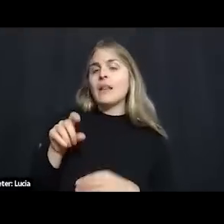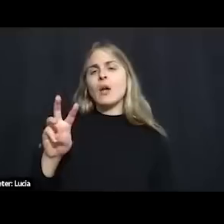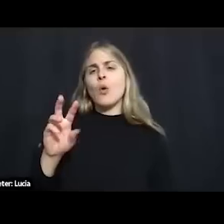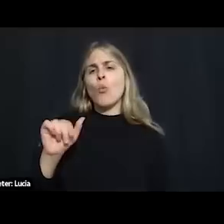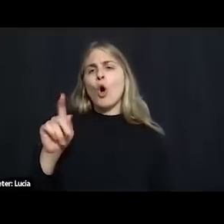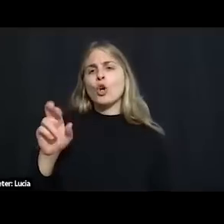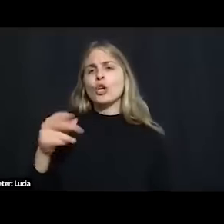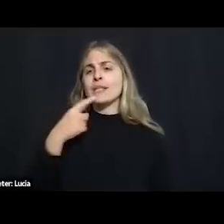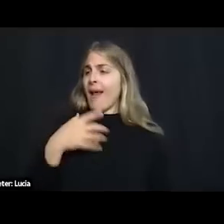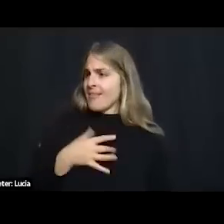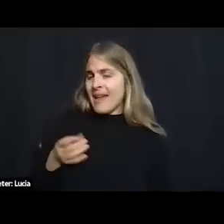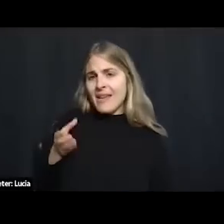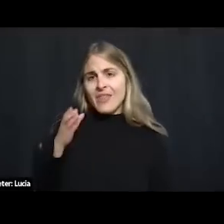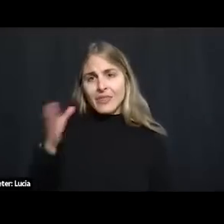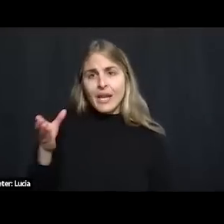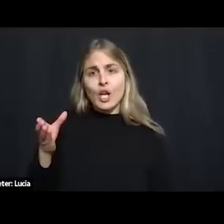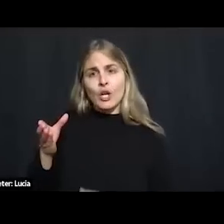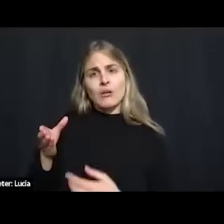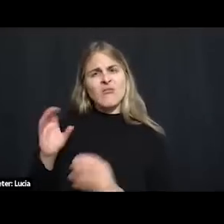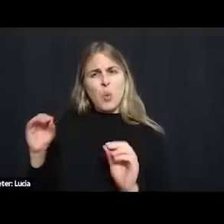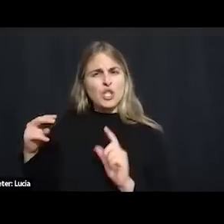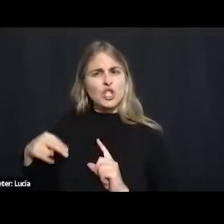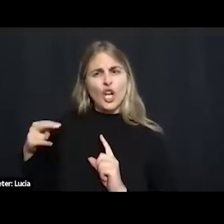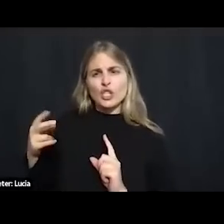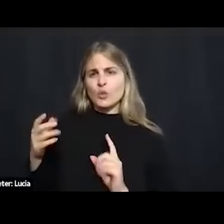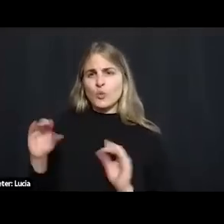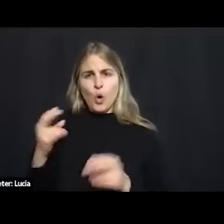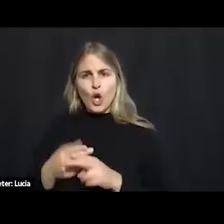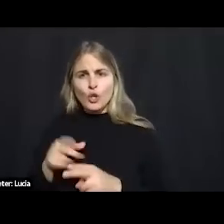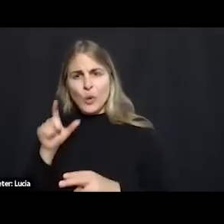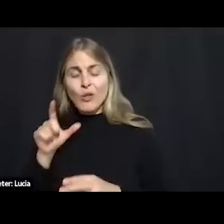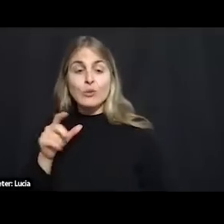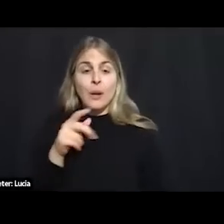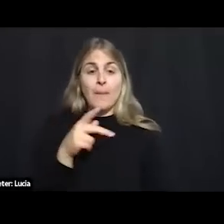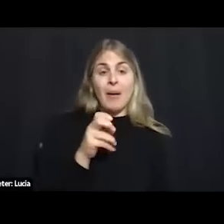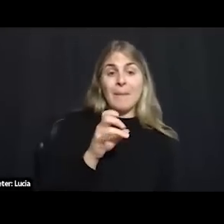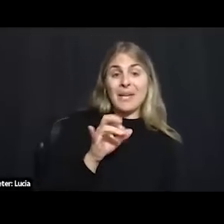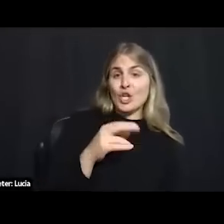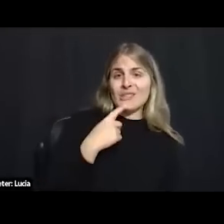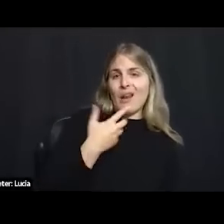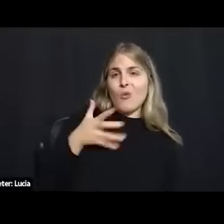"Nadie te juzga, nadie te dice que eres un perdedor". Mientras que Peter dijo que no quiere interactuar. Siente que podría contagiarse.